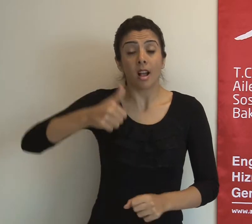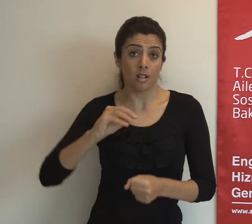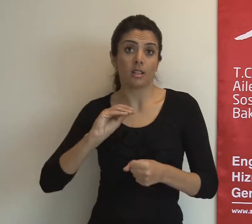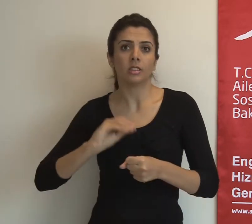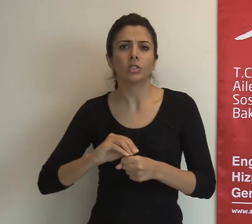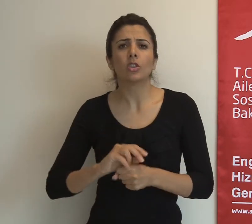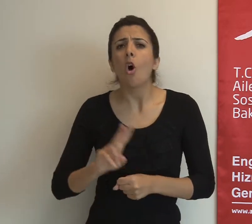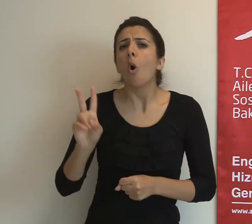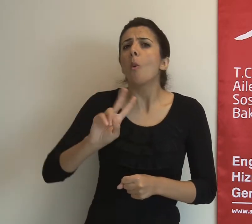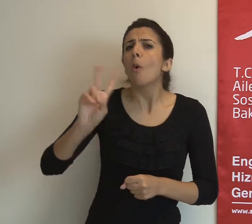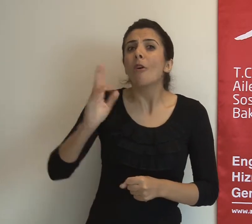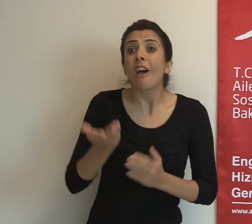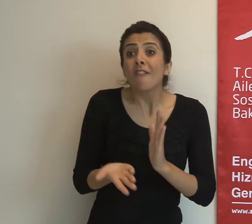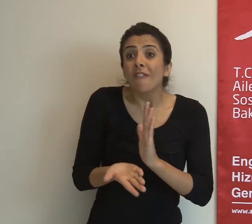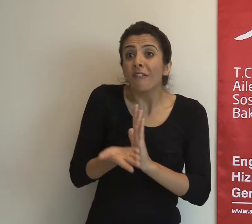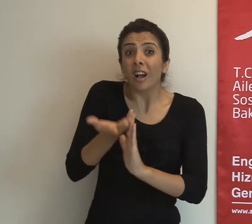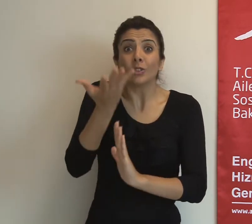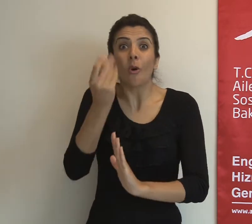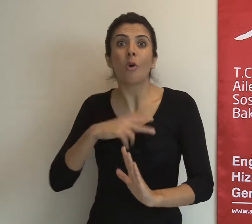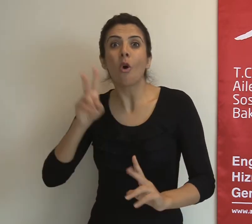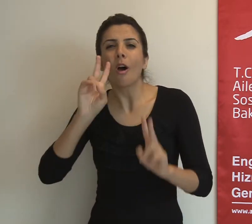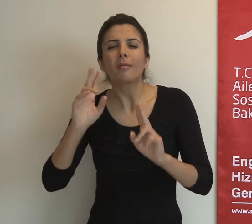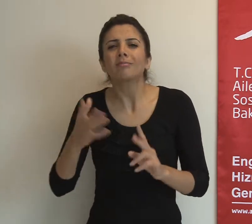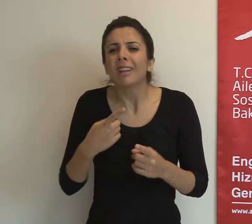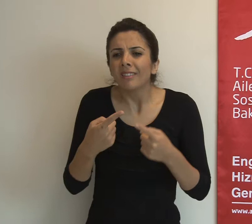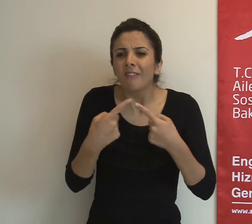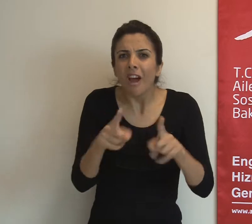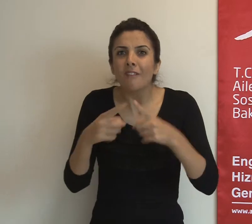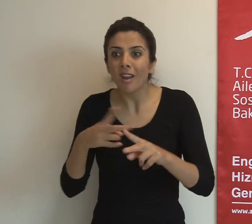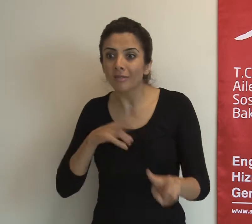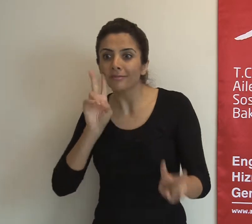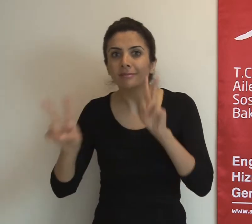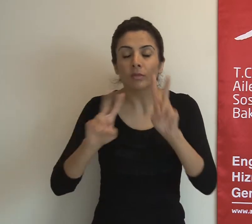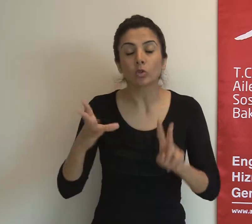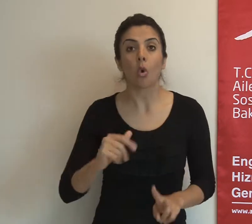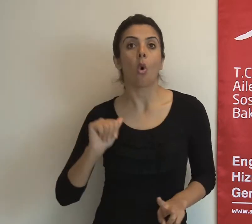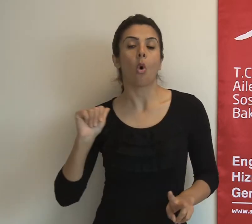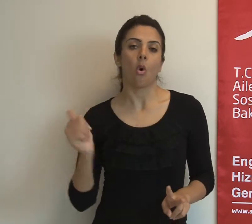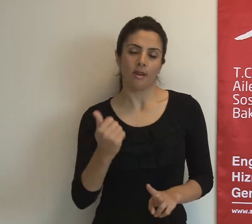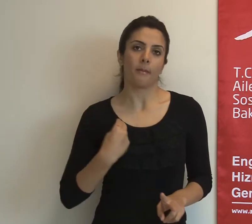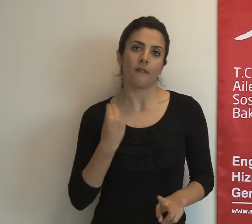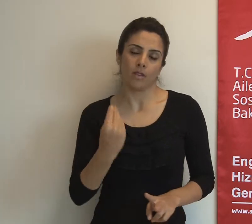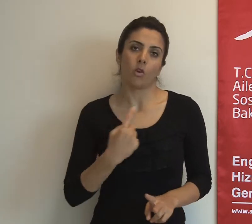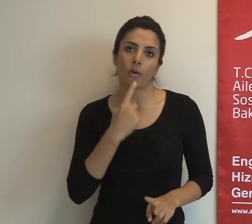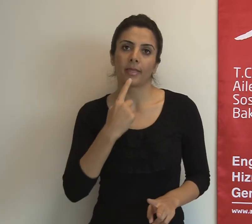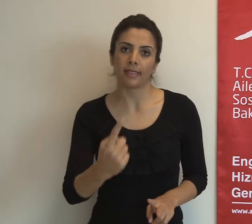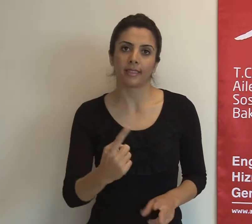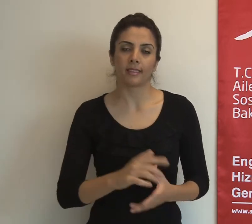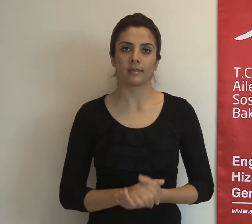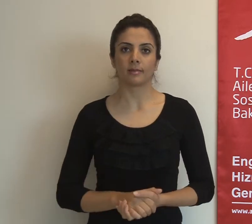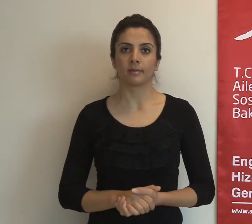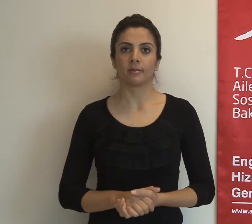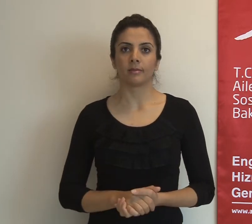bakanlık olarak modelleri çoğaltmayı ve alternatifleri artırmayı önemsediklerini söyledi.